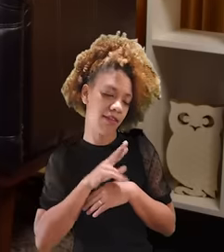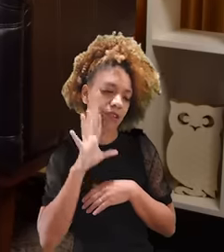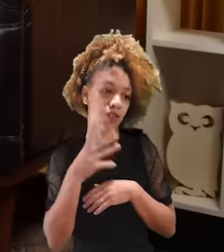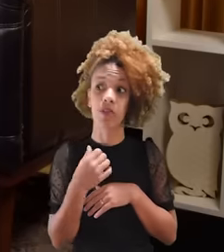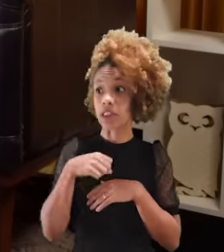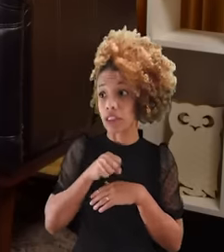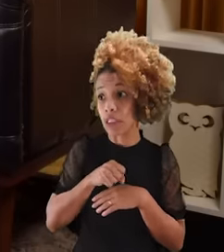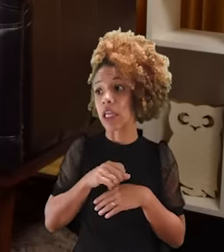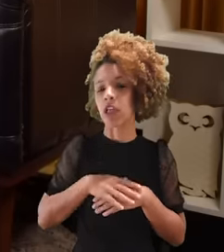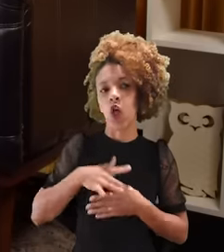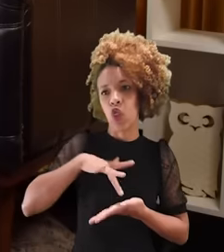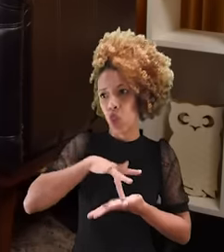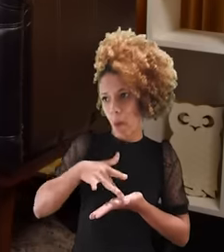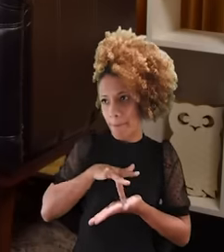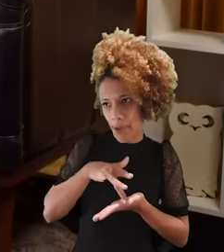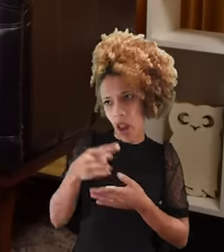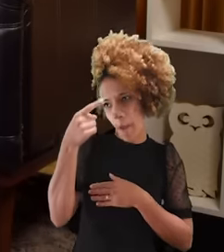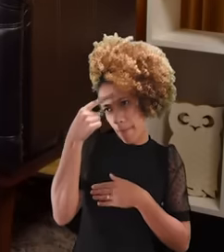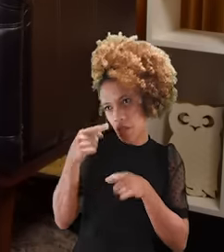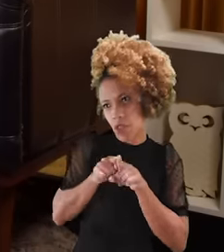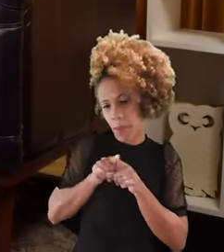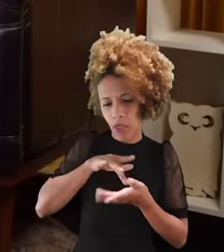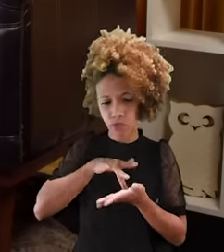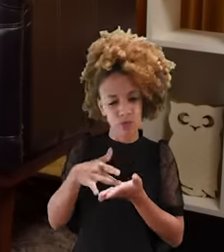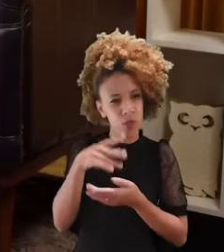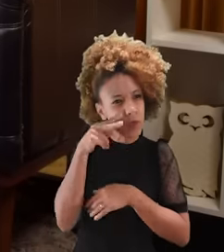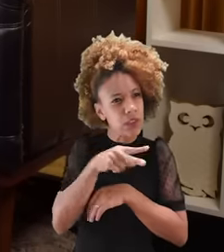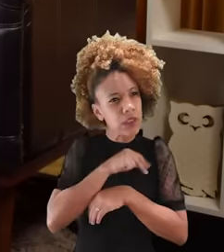no balé eu penso muito isso por exemplo aquele O Quebra Nozes eu penso se o nome é curioso quando